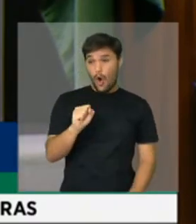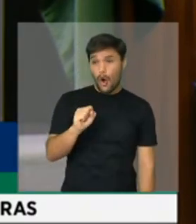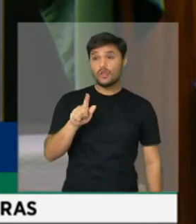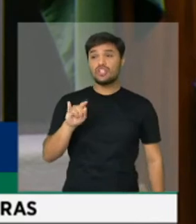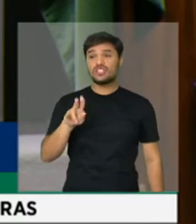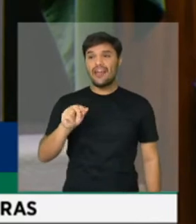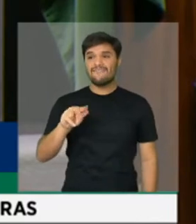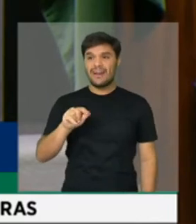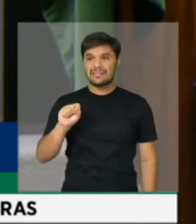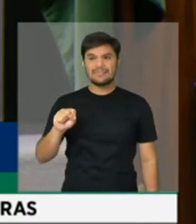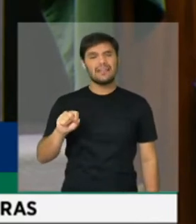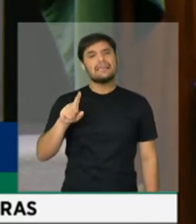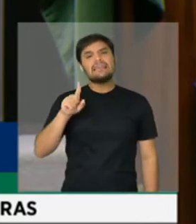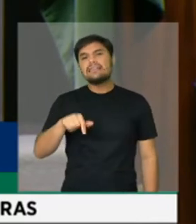CAPITALISMO. E POR FIM, DIZER QUE EU ACHO MUITO RUIM O